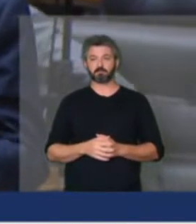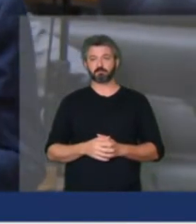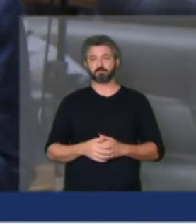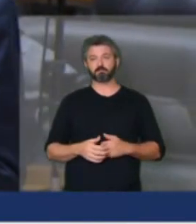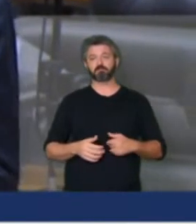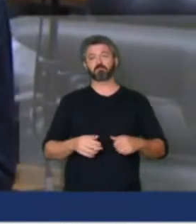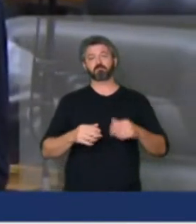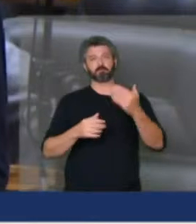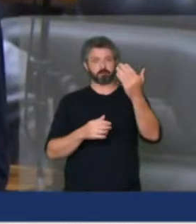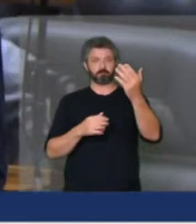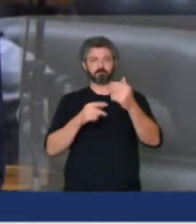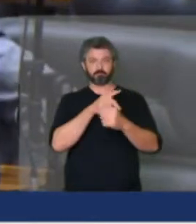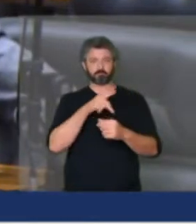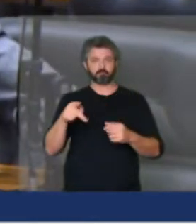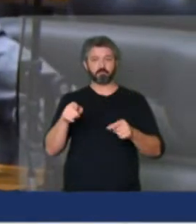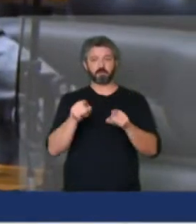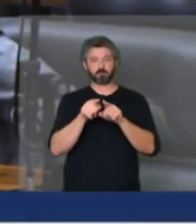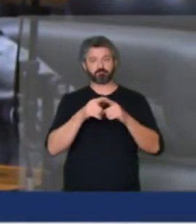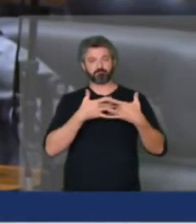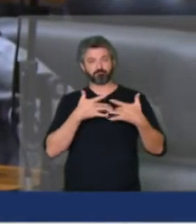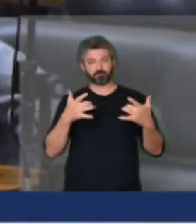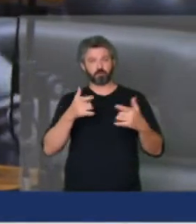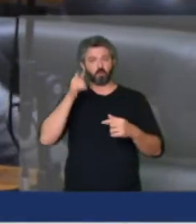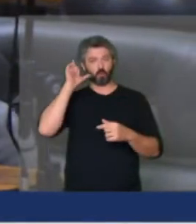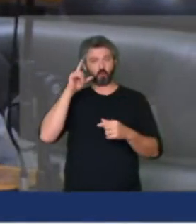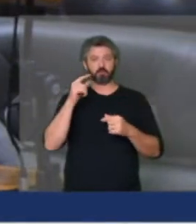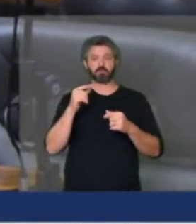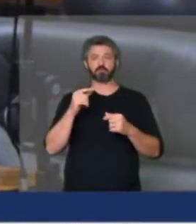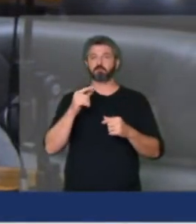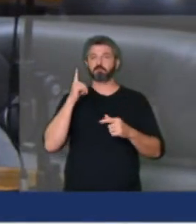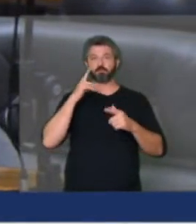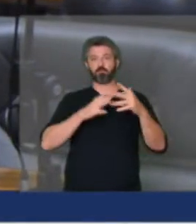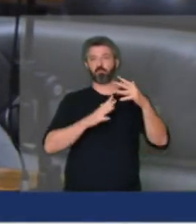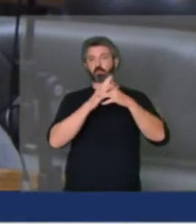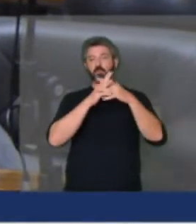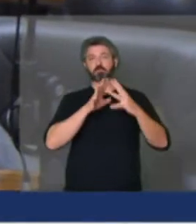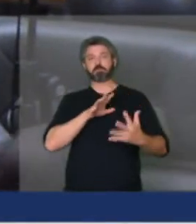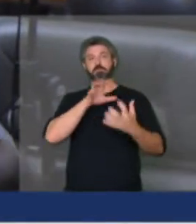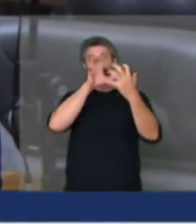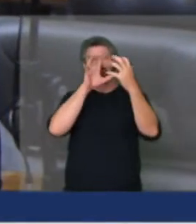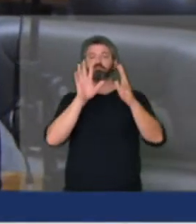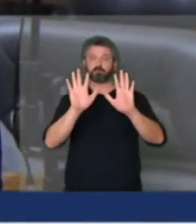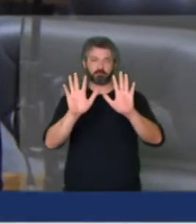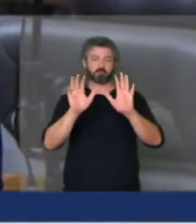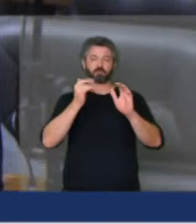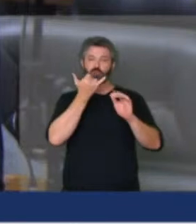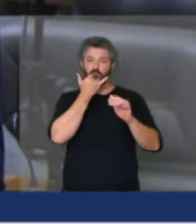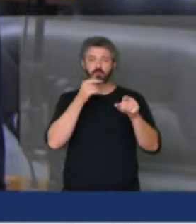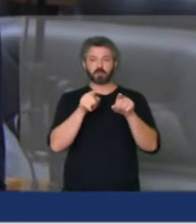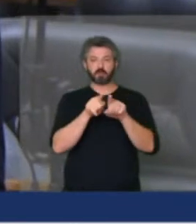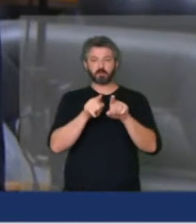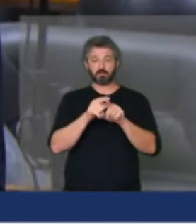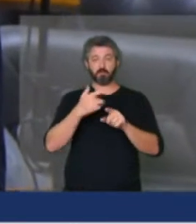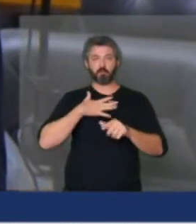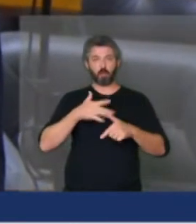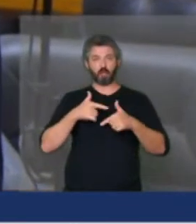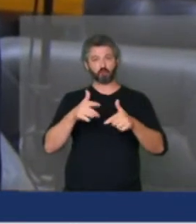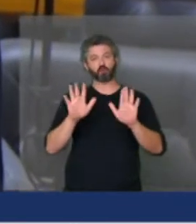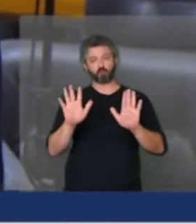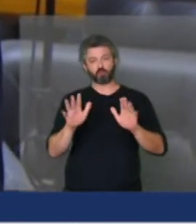LIMITE. EU TAMBÉM PEÇO DESCULPAS TAMBÉM PELA MINHA ATITUDE. E... E... V.EXA., QUANDO VOLTOU AQUI AO PLENÁRIO PARA PEDIR DESCULPAS PESSOALMENTE ONTEM AINDA... NO